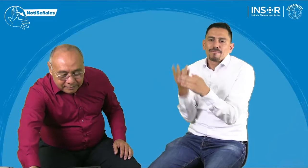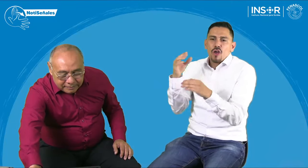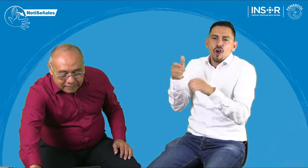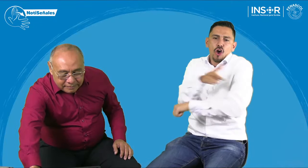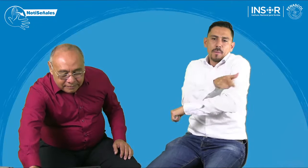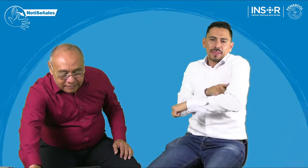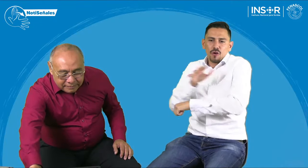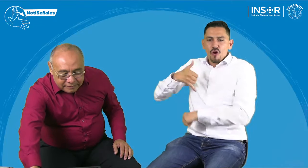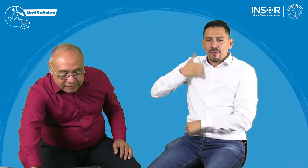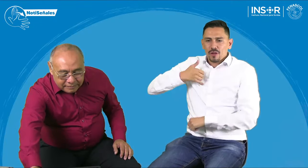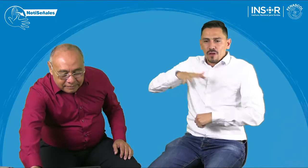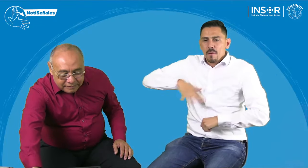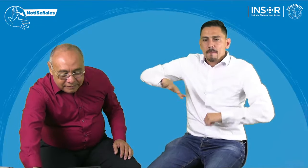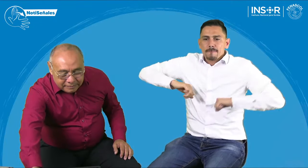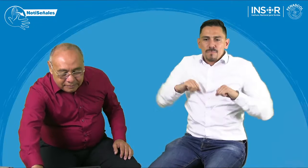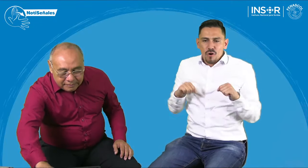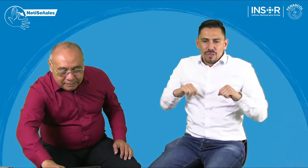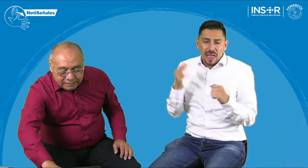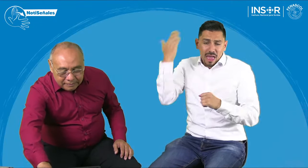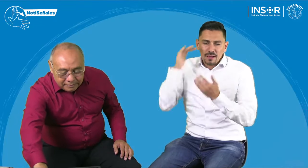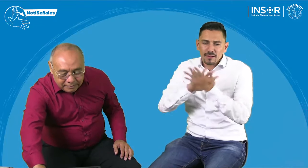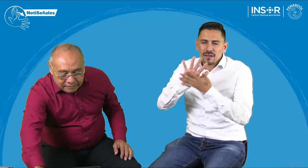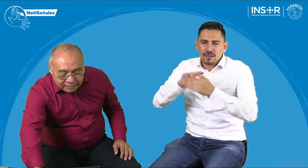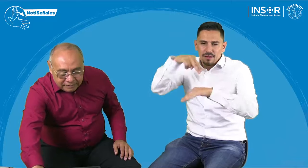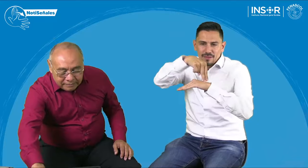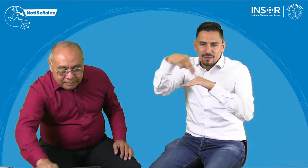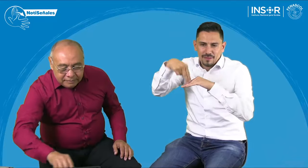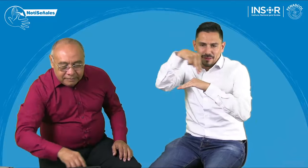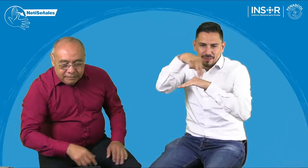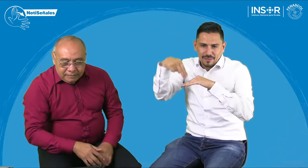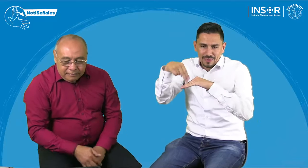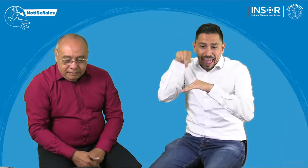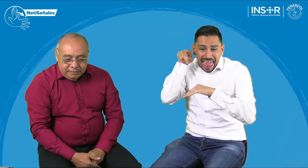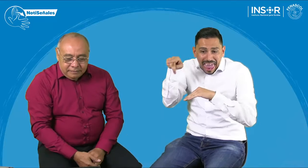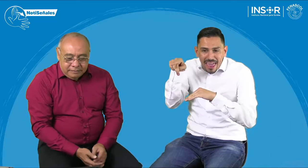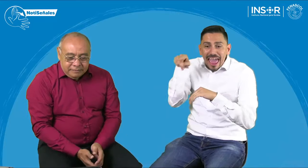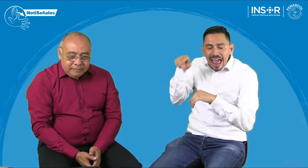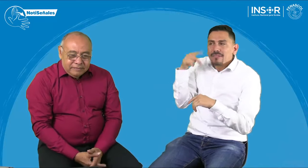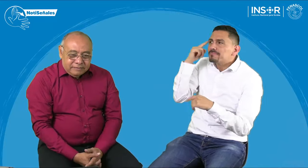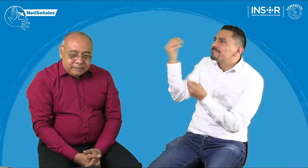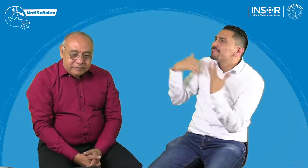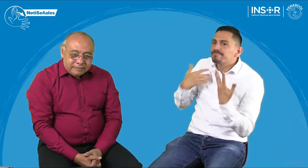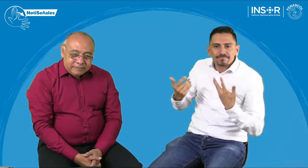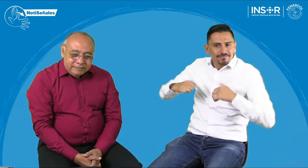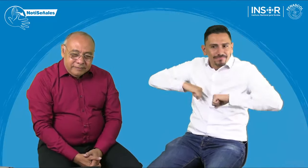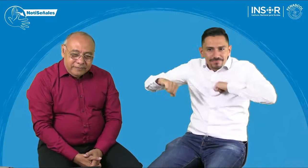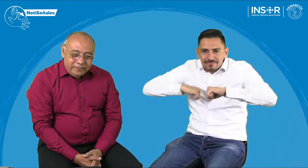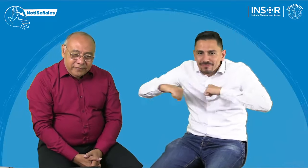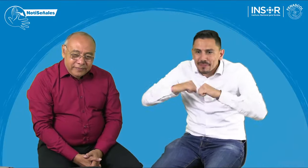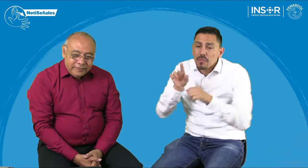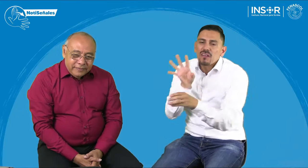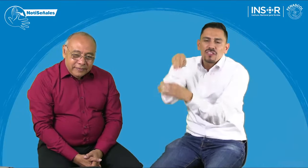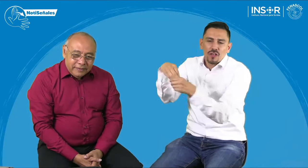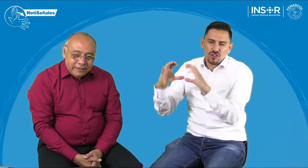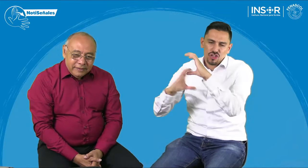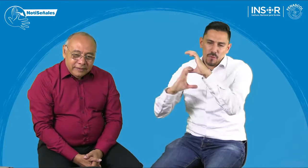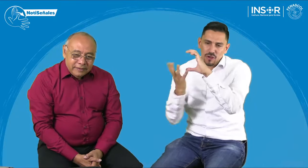gestionar como un joven líder a dar propuestas y a crear también el comité de jóvenes de